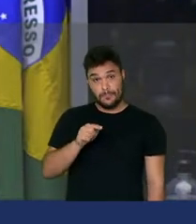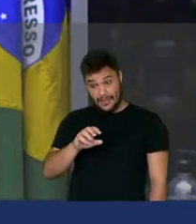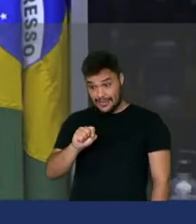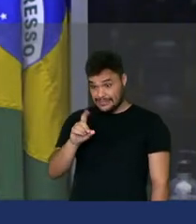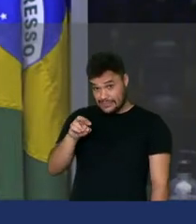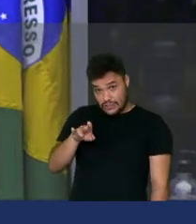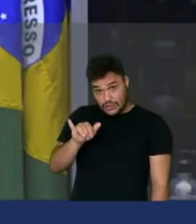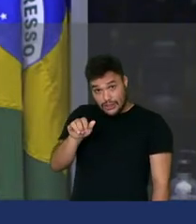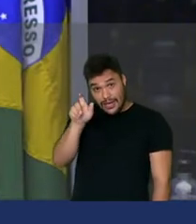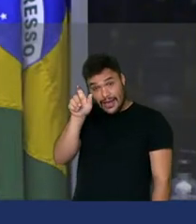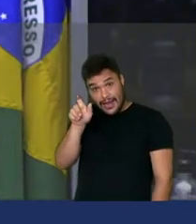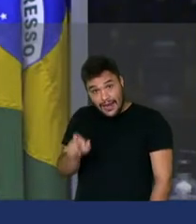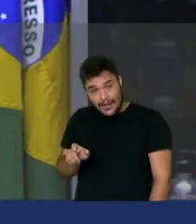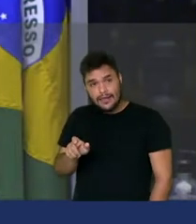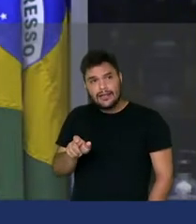EM IT EU ITAIPU DE 10 DE JUNHO DE 1987. SIDNEY TEM UMA